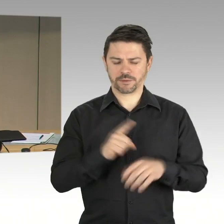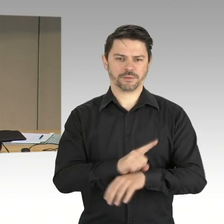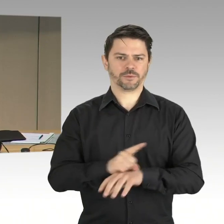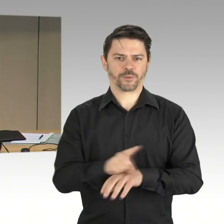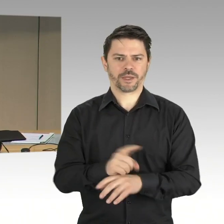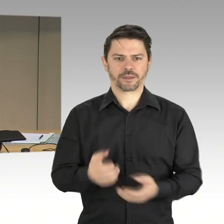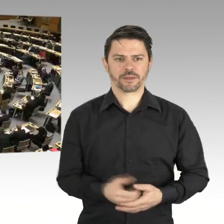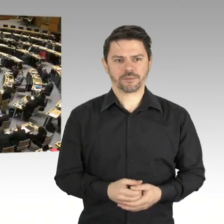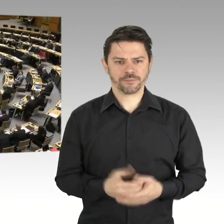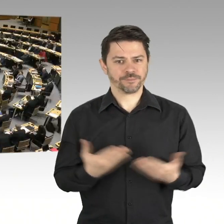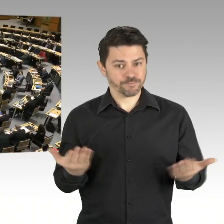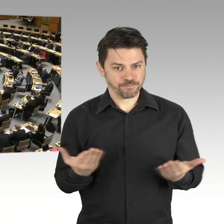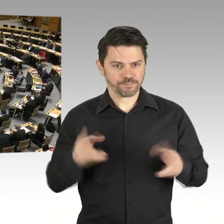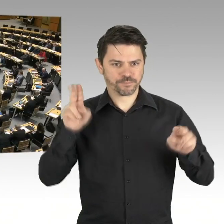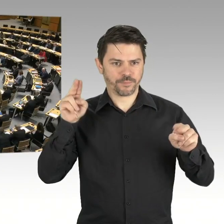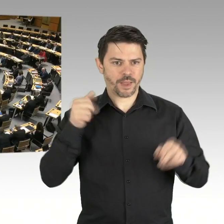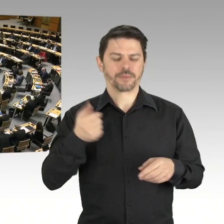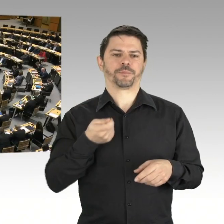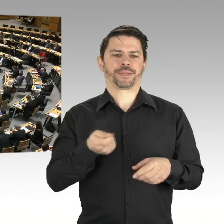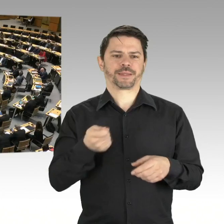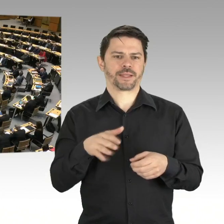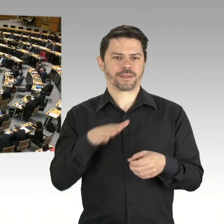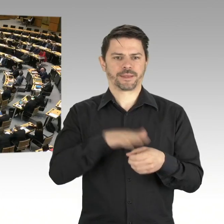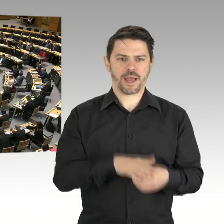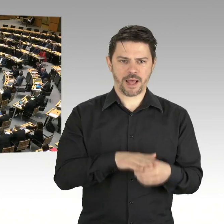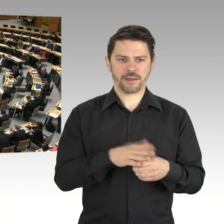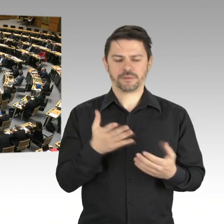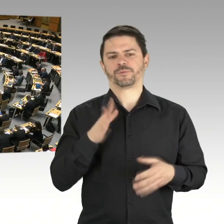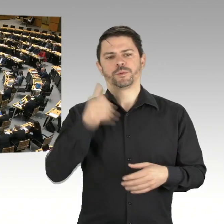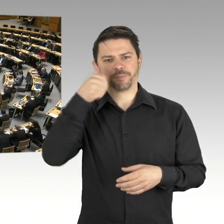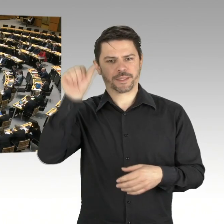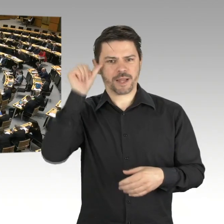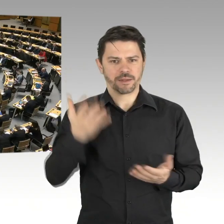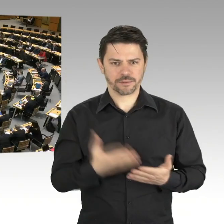die Beschlussempfehlung des Ausschusses für Stadtentwicklung und Wohnen und dringliche Beschlussempfehlung des Hauptausschusses,